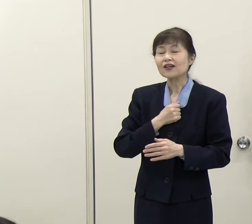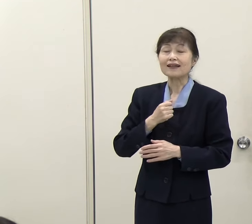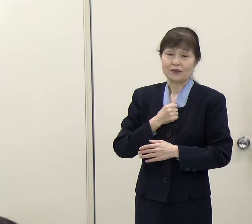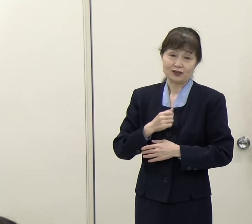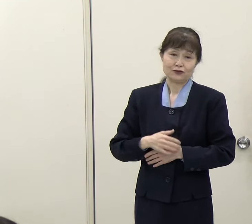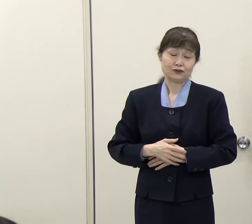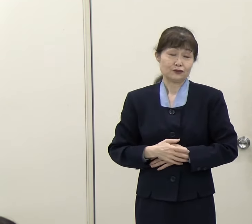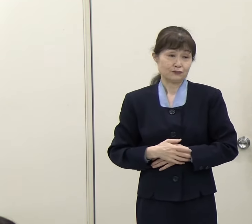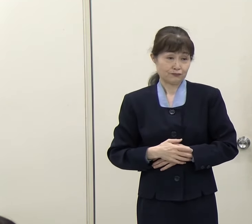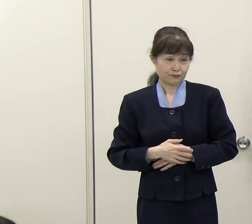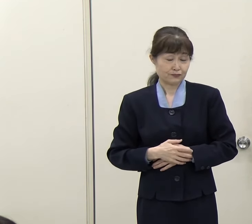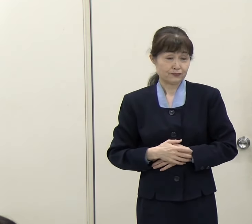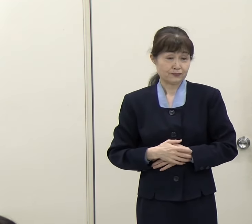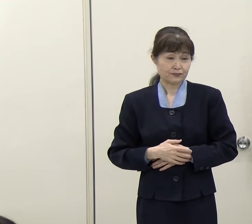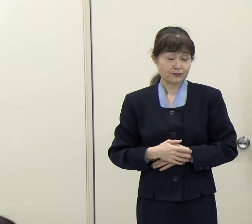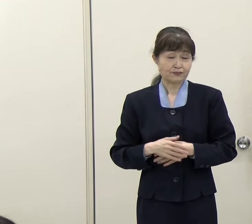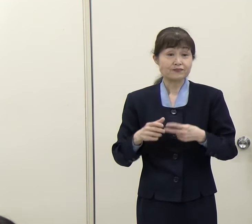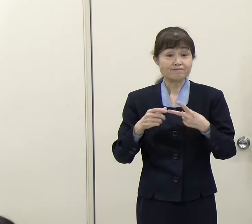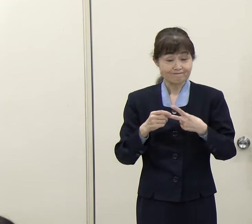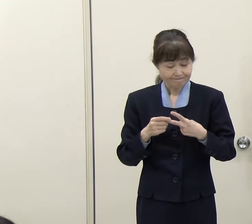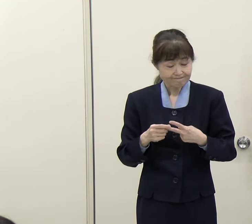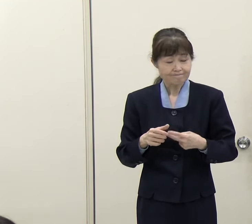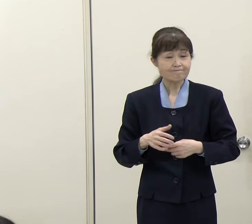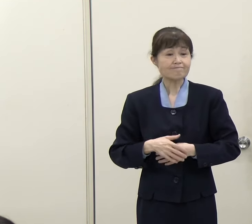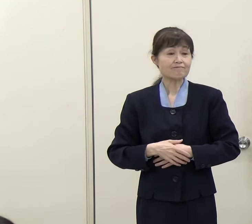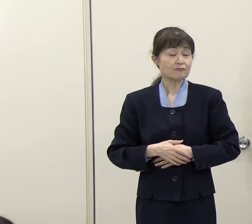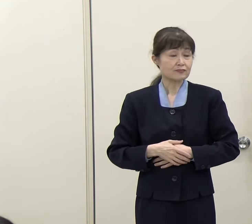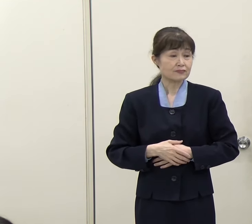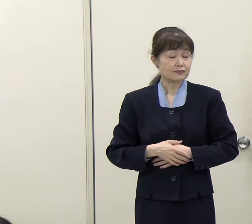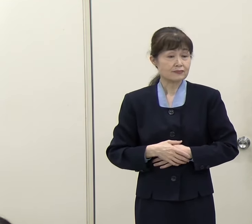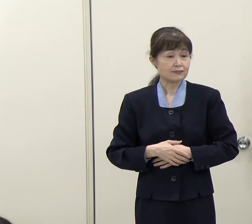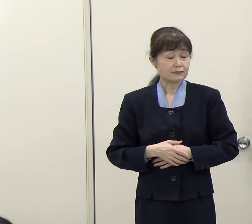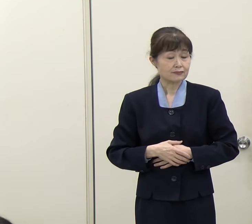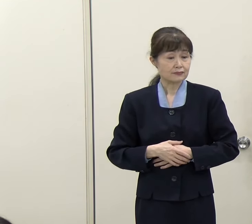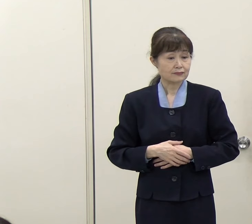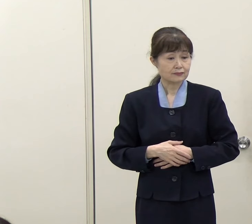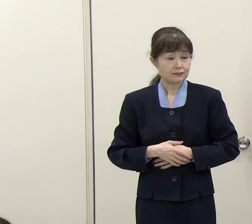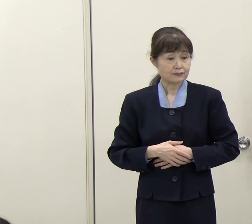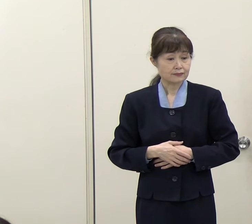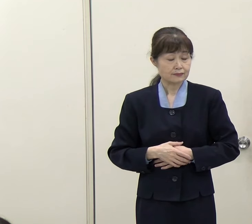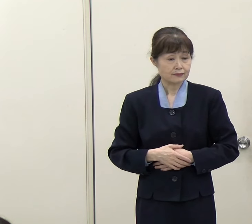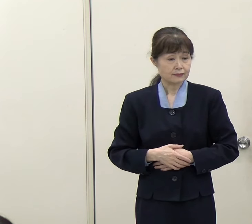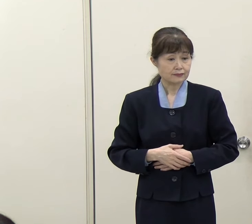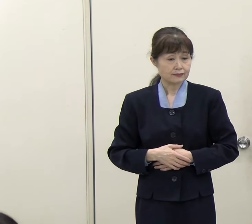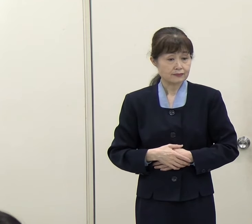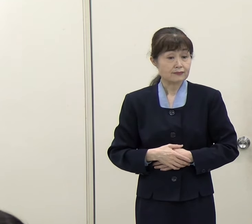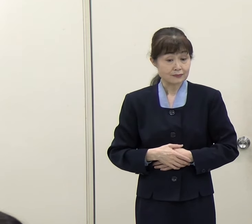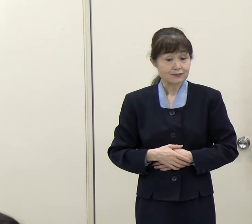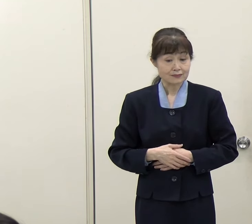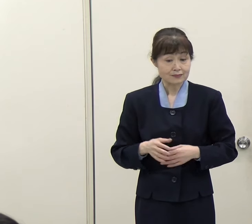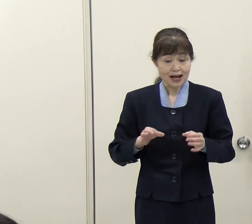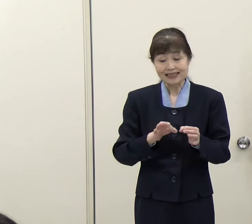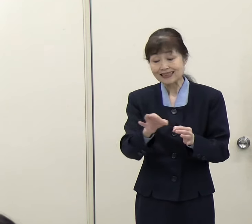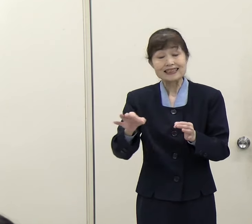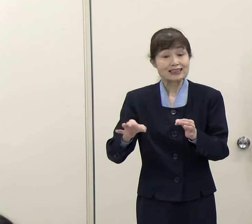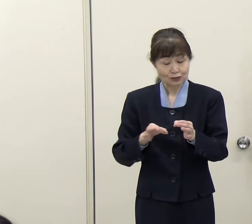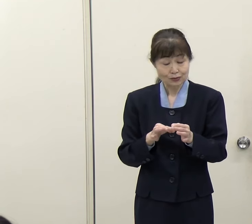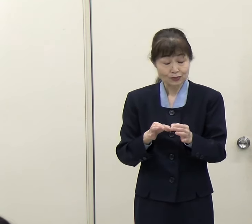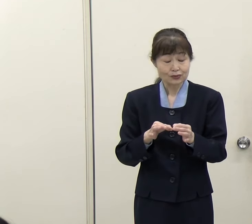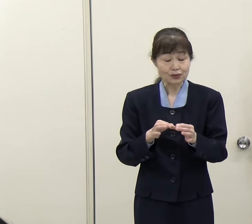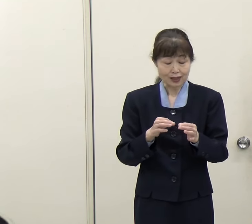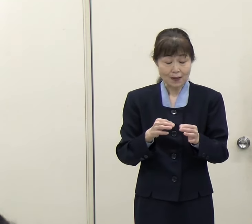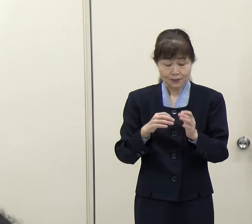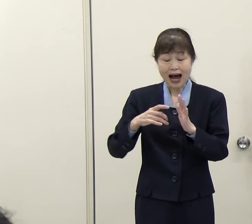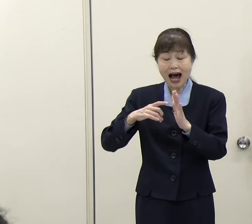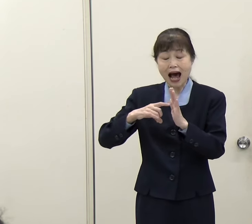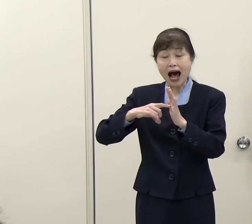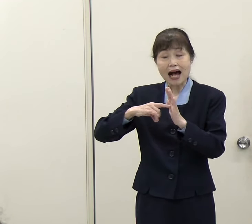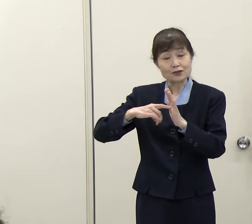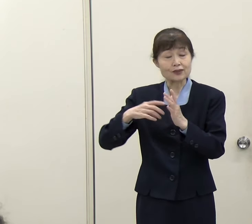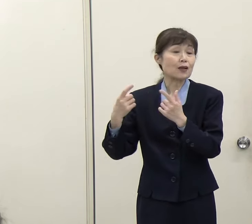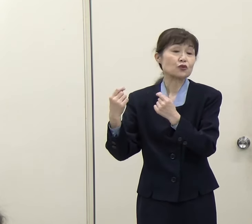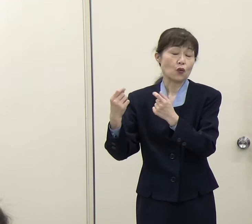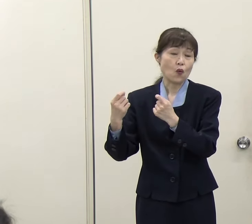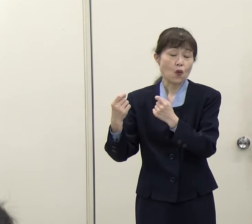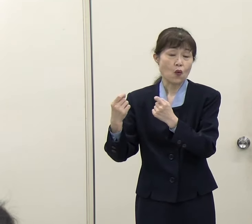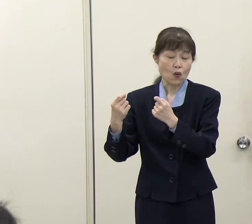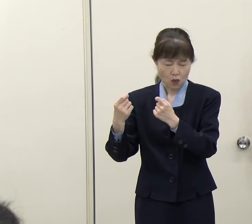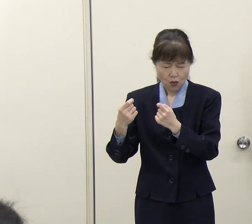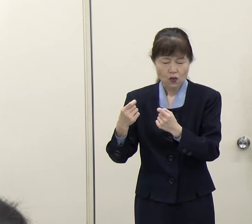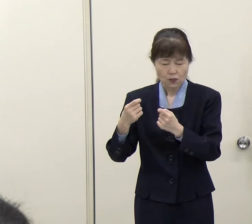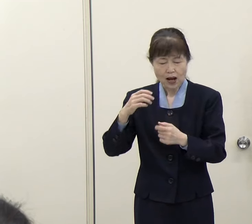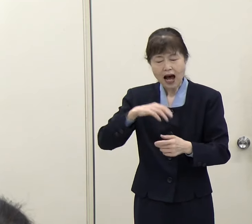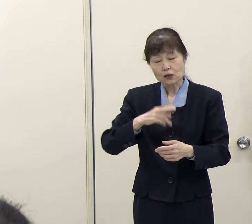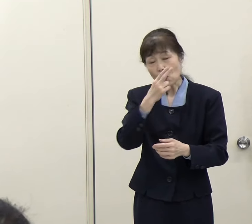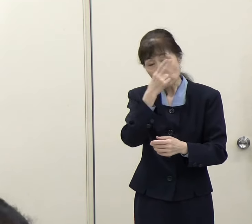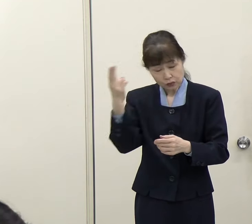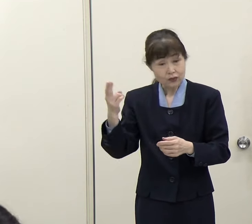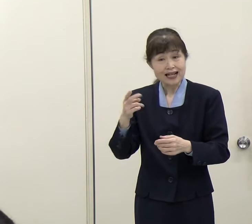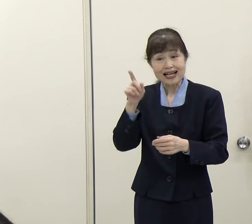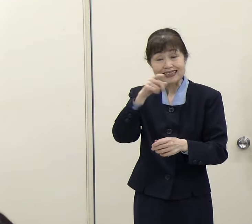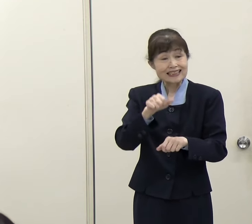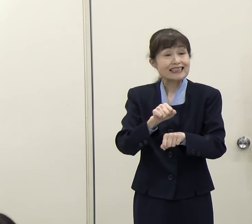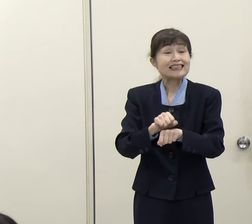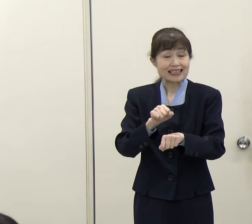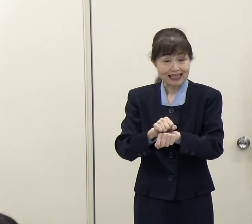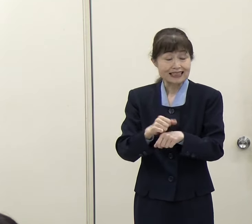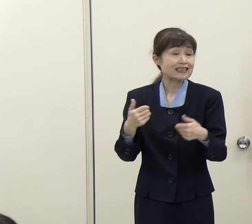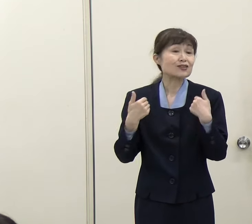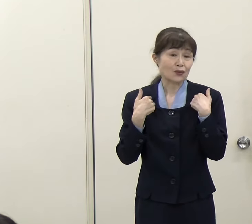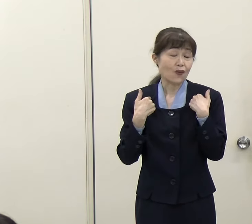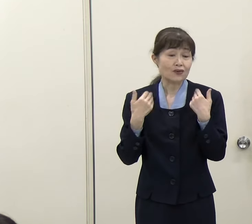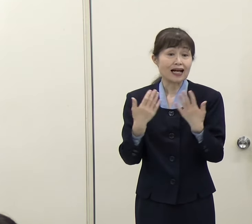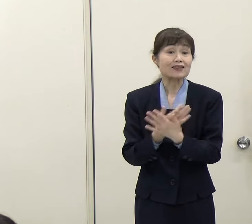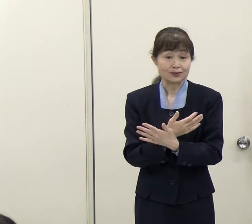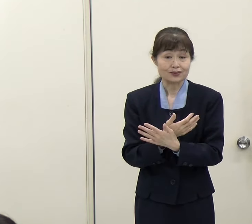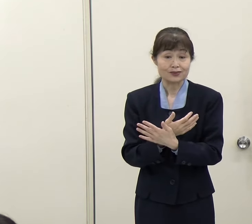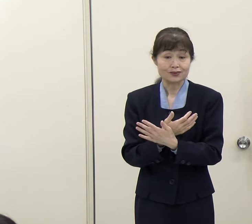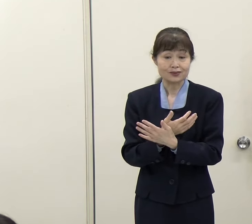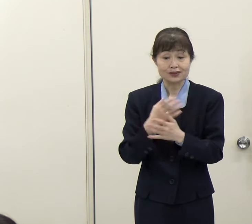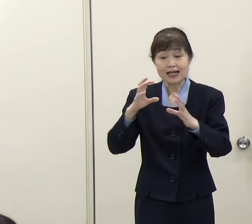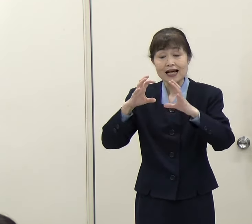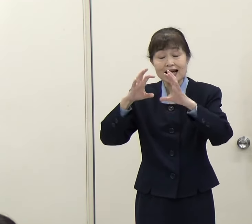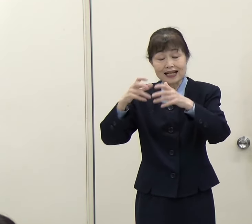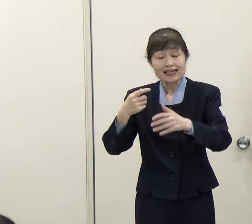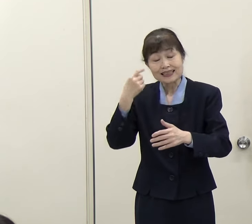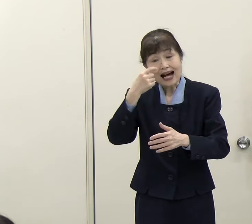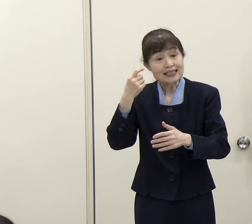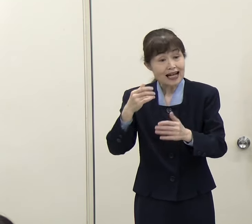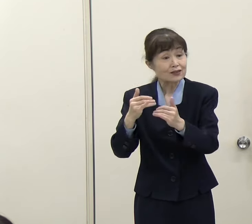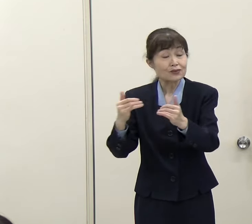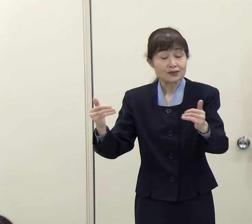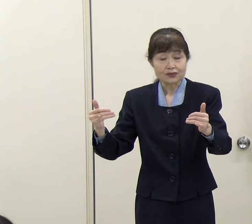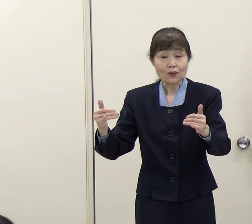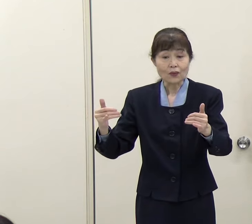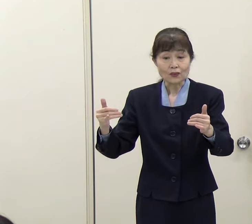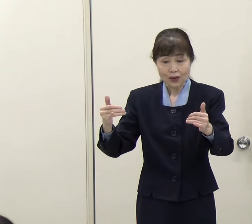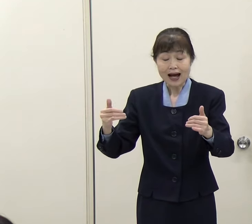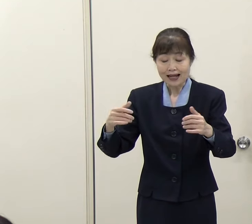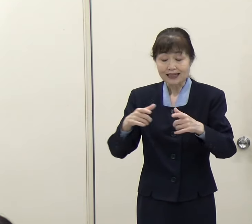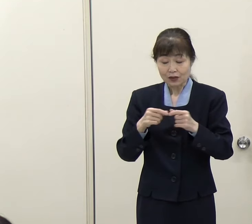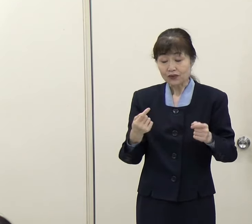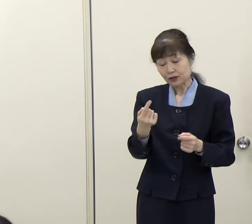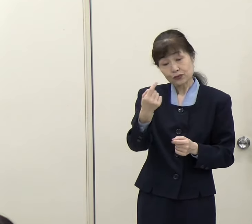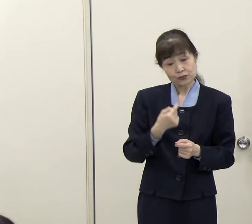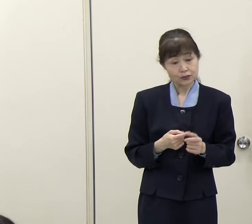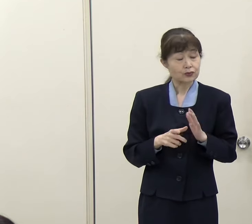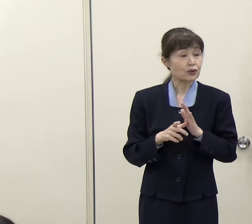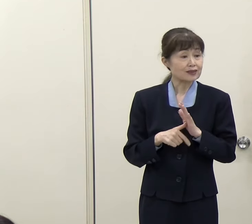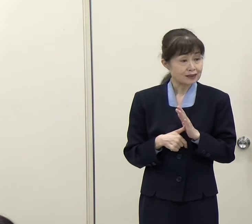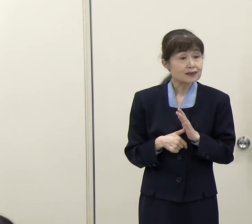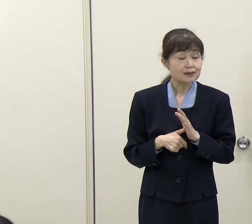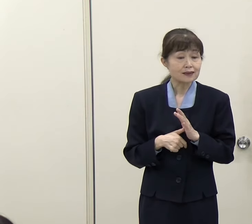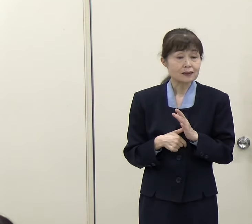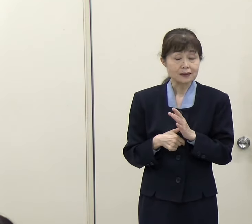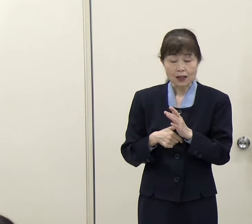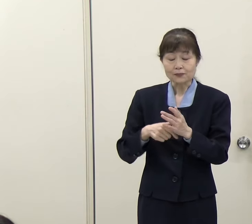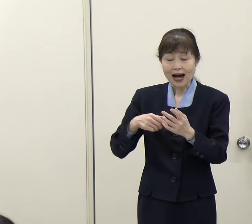それから、やはり金融機関あるいは半導体でもそうですが、高度な人材の皆さんがおいでになる、特に海外の方は赴任される際に、日本人のように単身赴任はあまりありません。